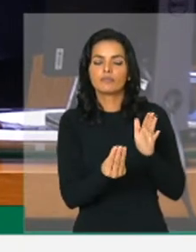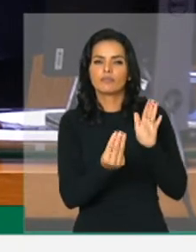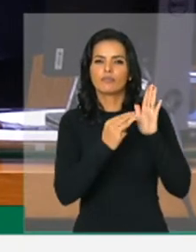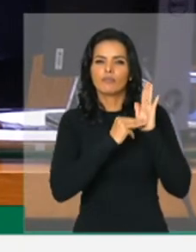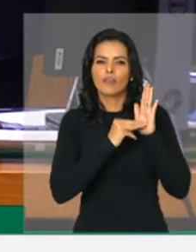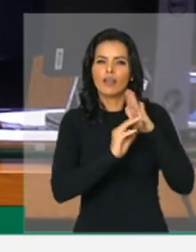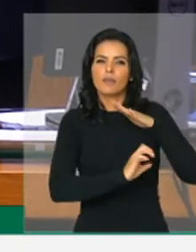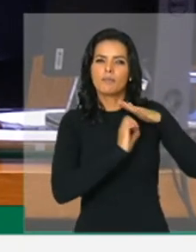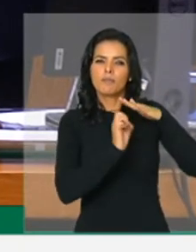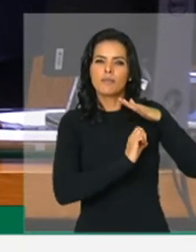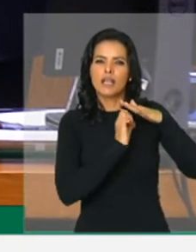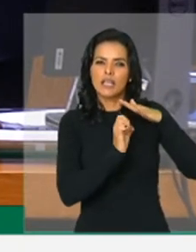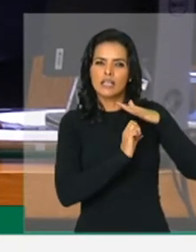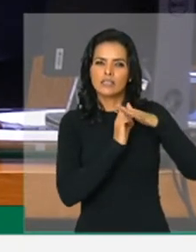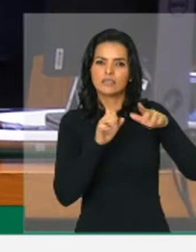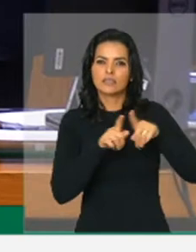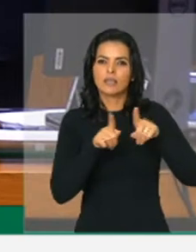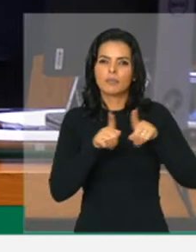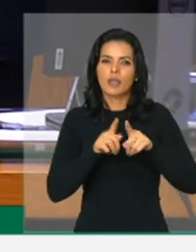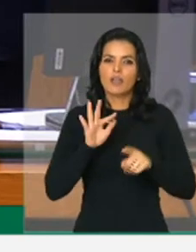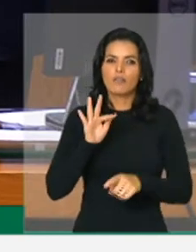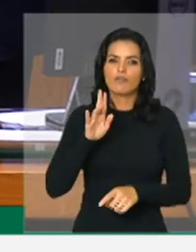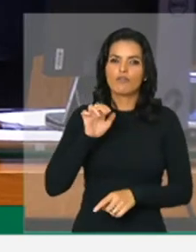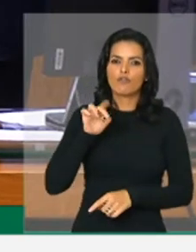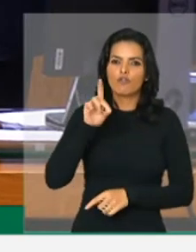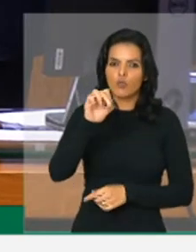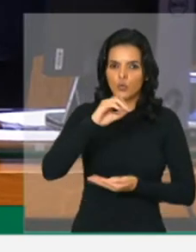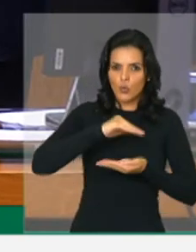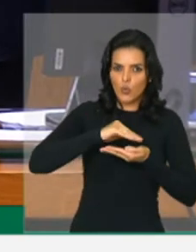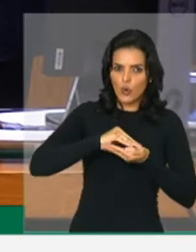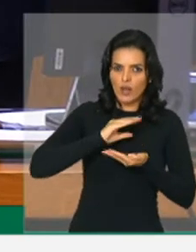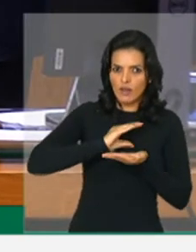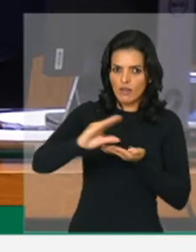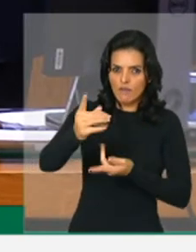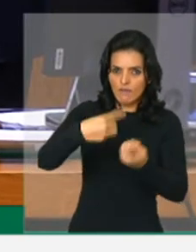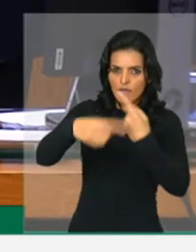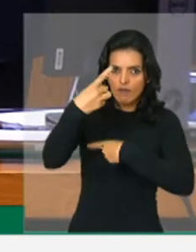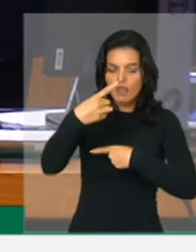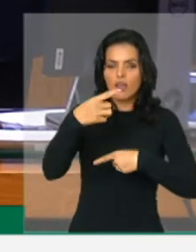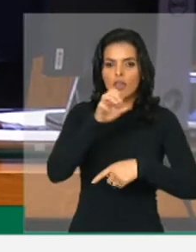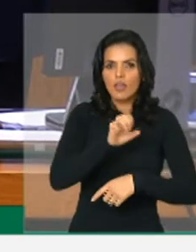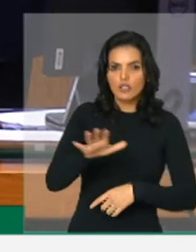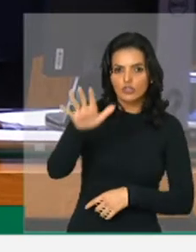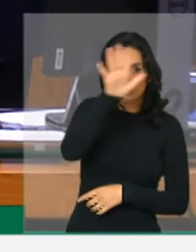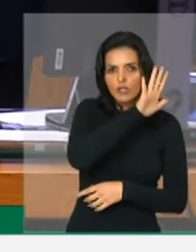PAUTA PARA ENCAMINHAR A FAVOR DO REQUERIMENTO DEPUTADO AFONSO FLORENCE. -- [MARCIO SALEMA]: EM PAUTA AGORA A MEDIDA PROVISÓRIA 1017/2020.